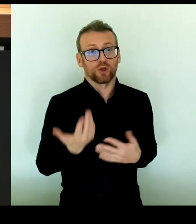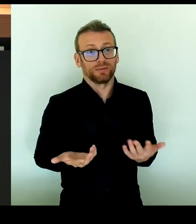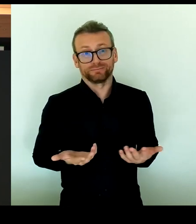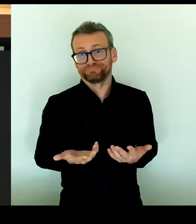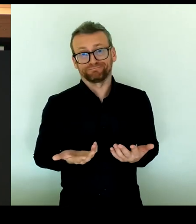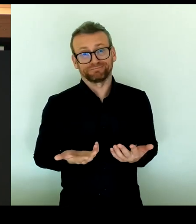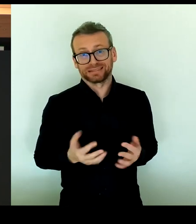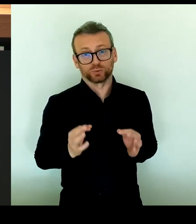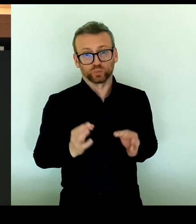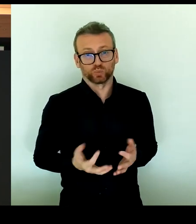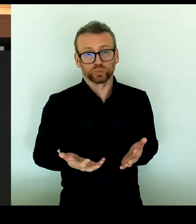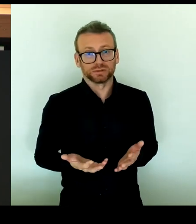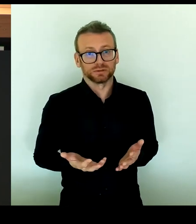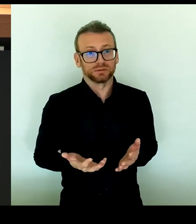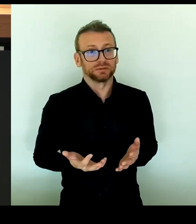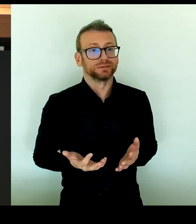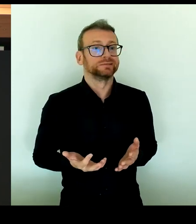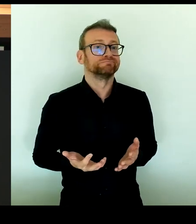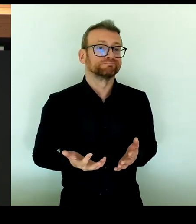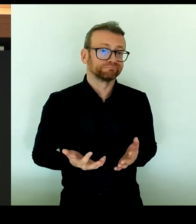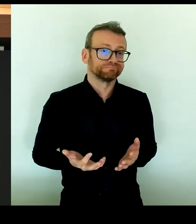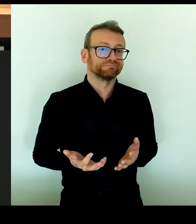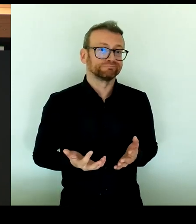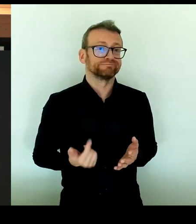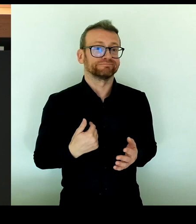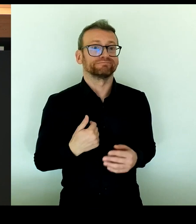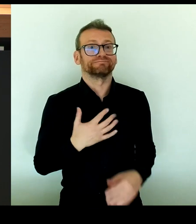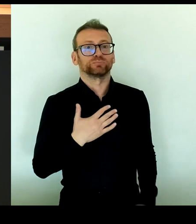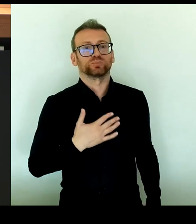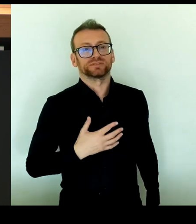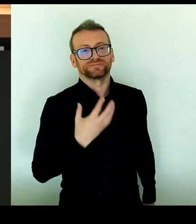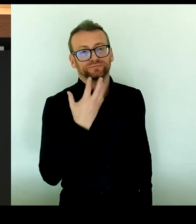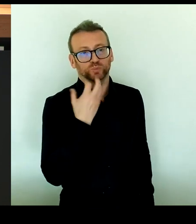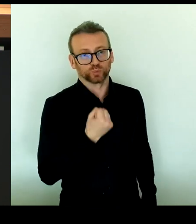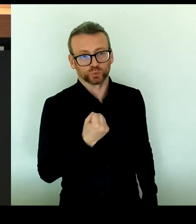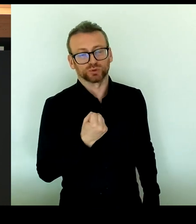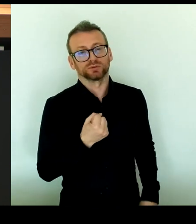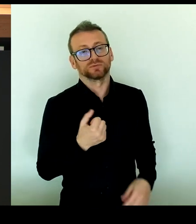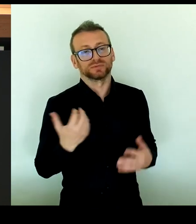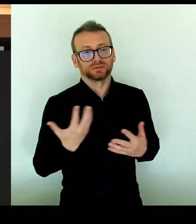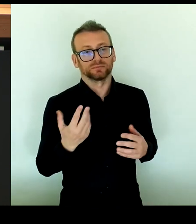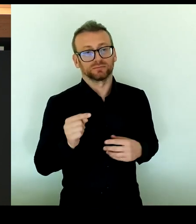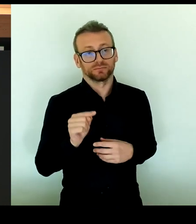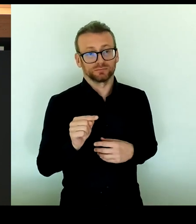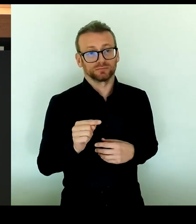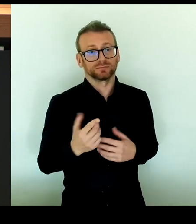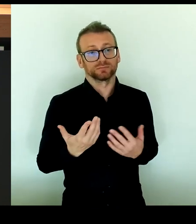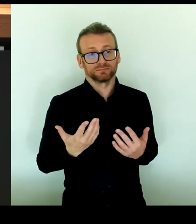miteinander reden. Und es kommt übrigens noch schlimmer: Bestens erschlossene Gebiete innerhalb des S Bahn Rings oder